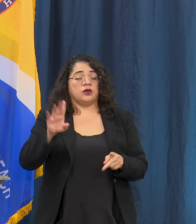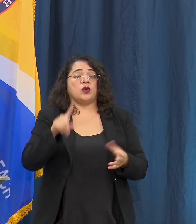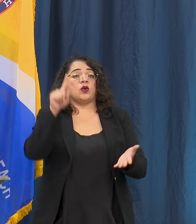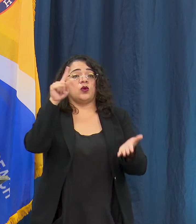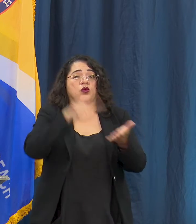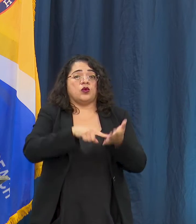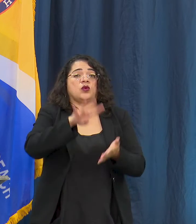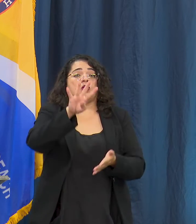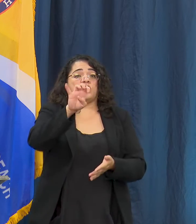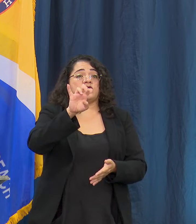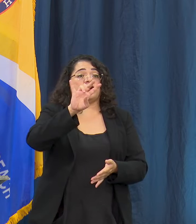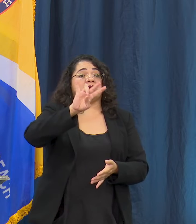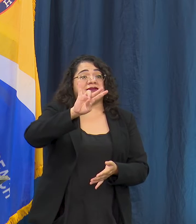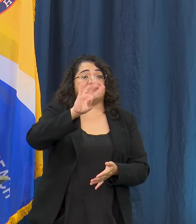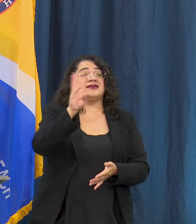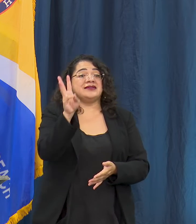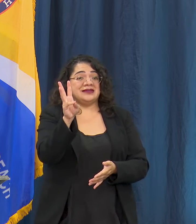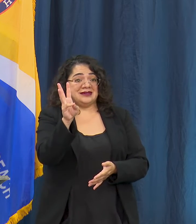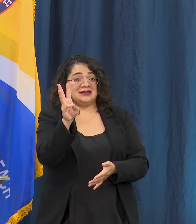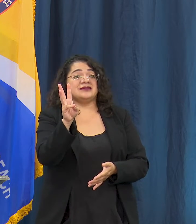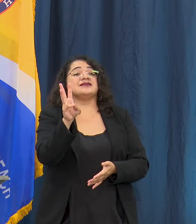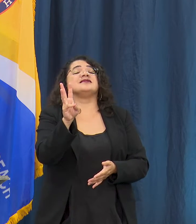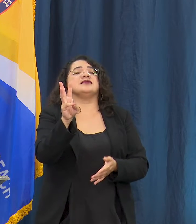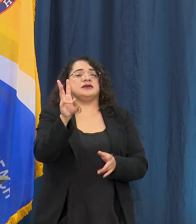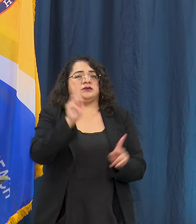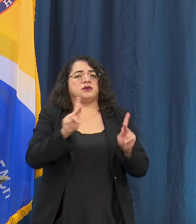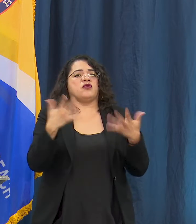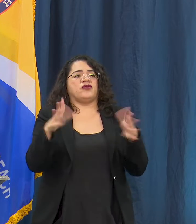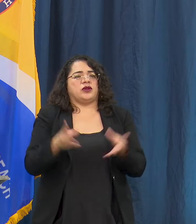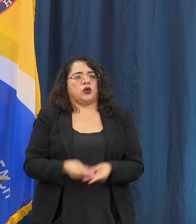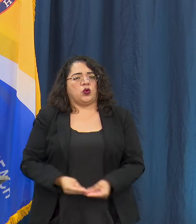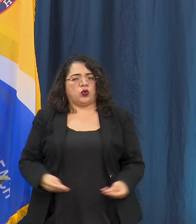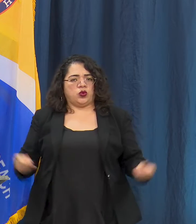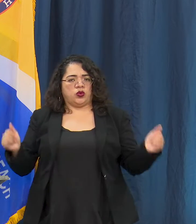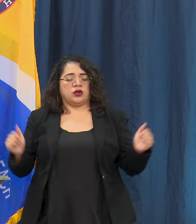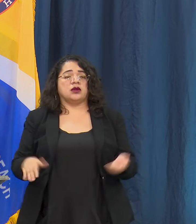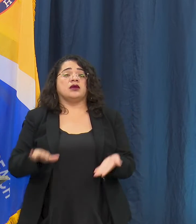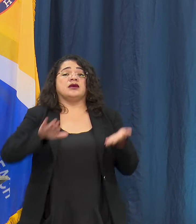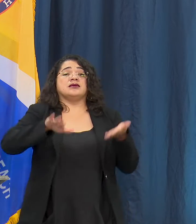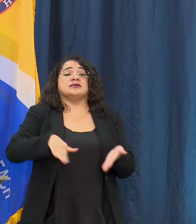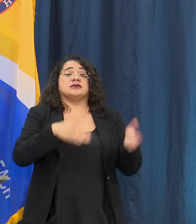siento setenta he says personas sayin recupera dou y hemos perdido desde ah no